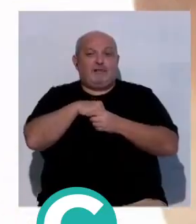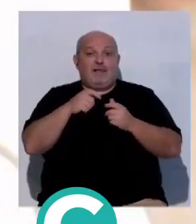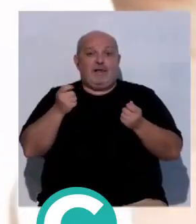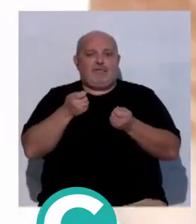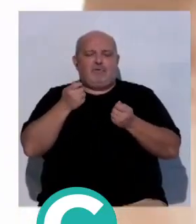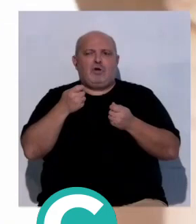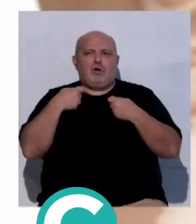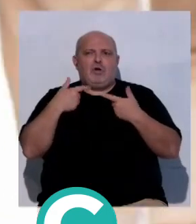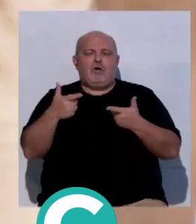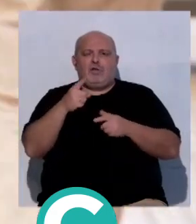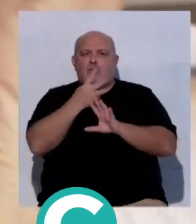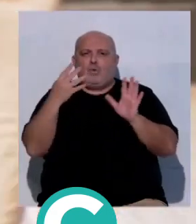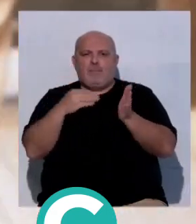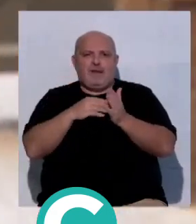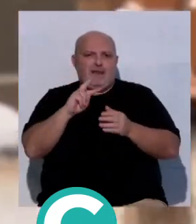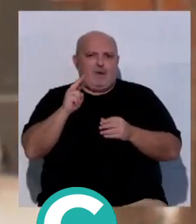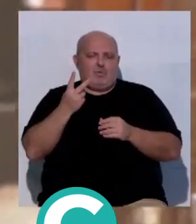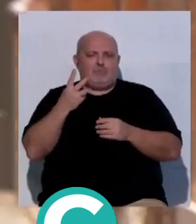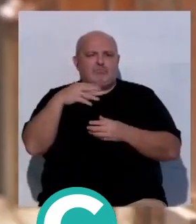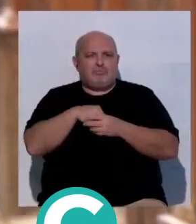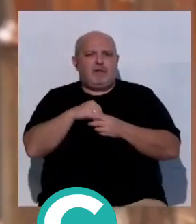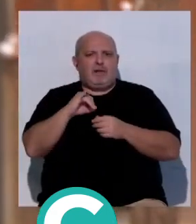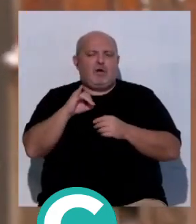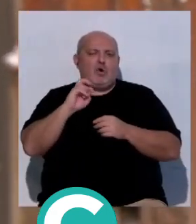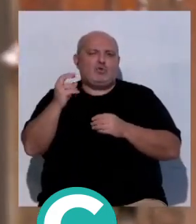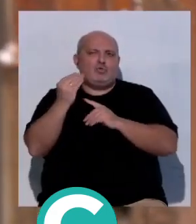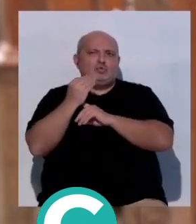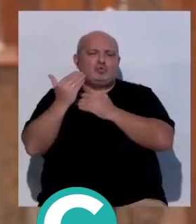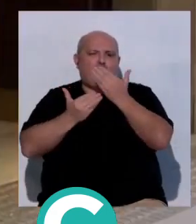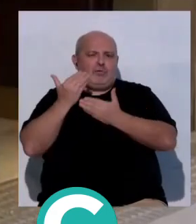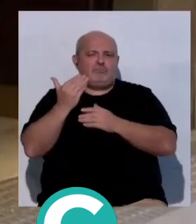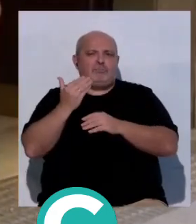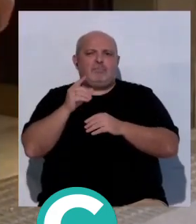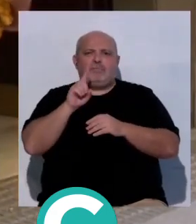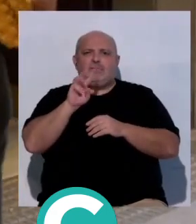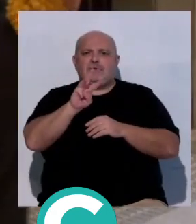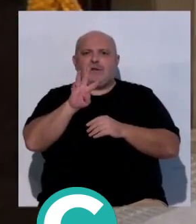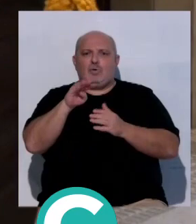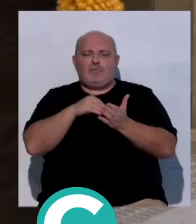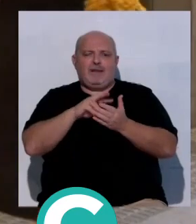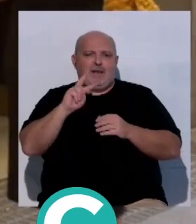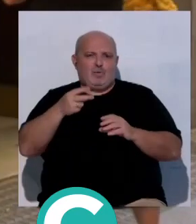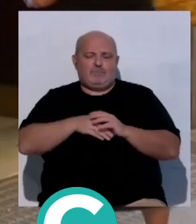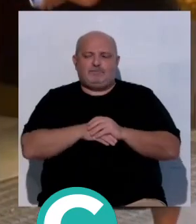tenido un coste de 19,000 está incluida dentro de otra subvención que asciende a 34,000 el importe